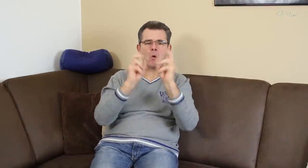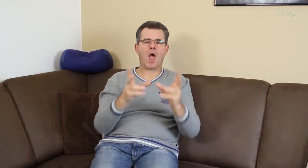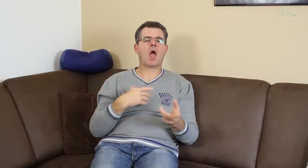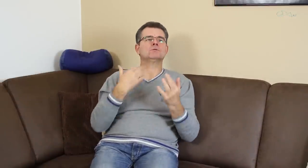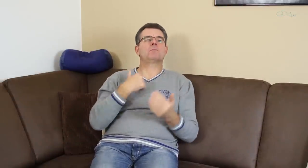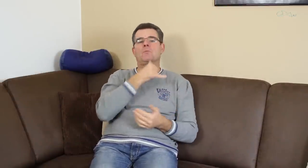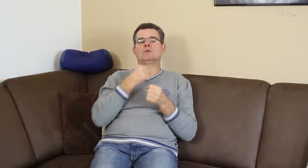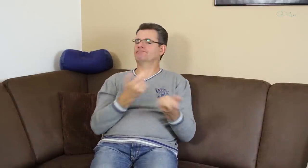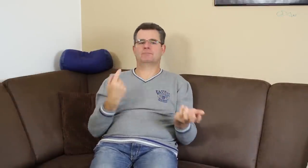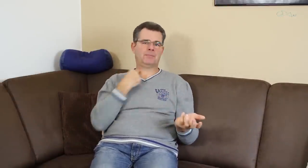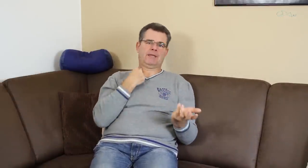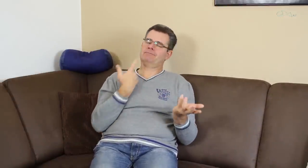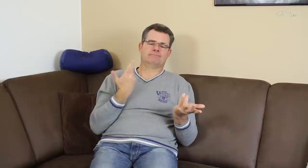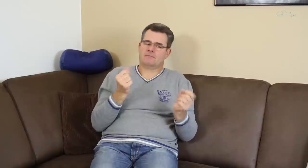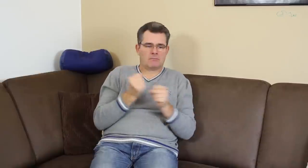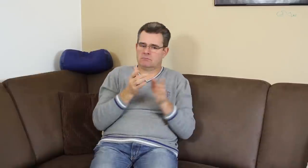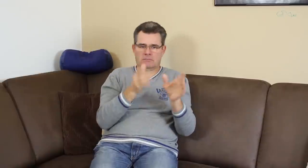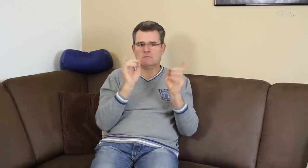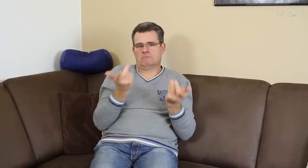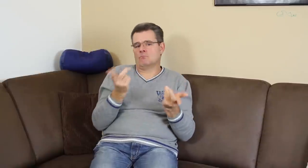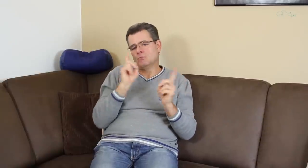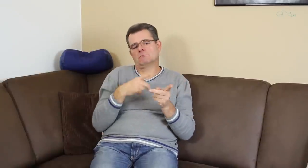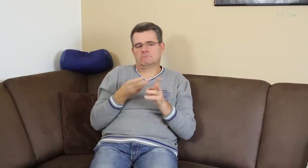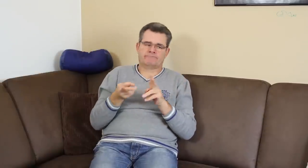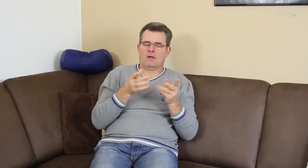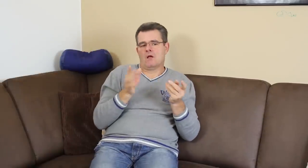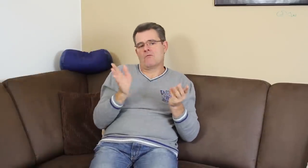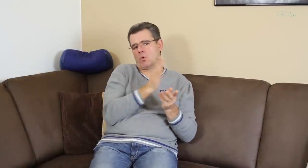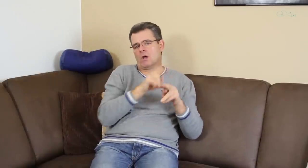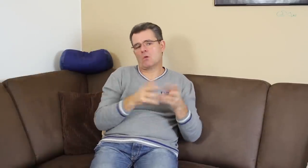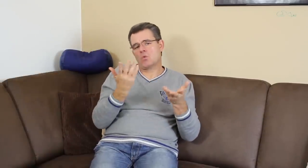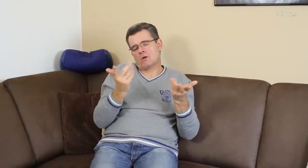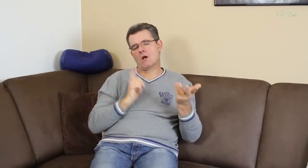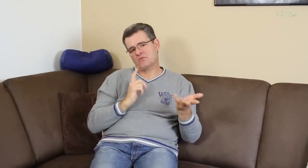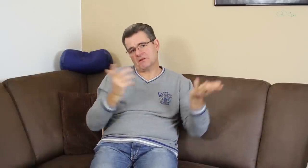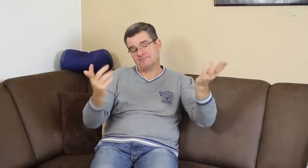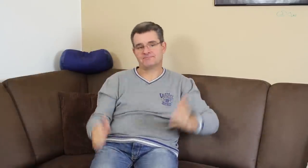Aber ausgerechnet mit meinem Beruf habe ich eben Pech gehabt. Ich muss mal sehen, ob ich in die Rente gehe oder eine andere Arbeit beginne. Mal abwarten.